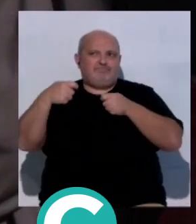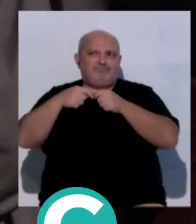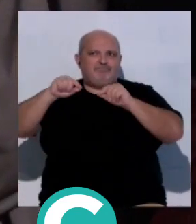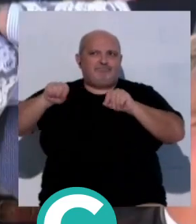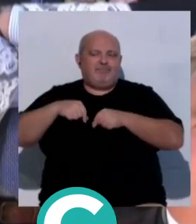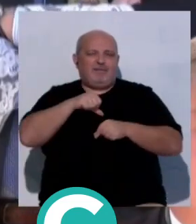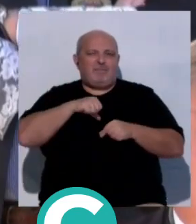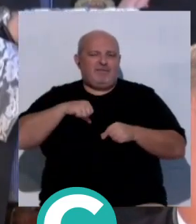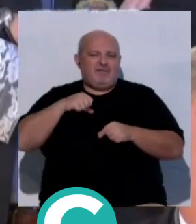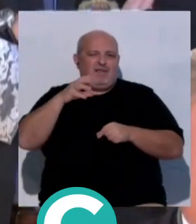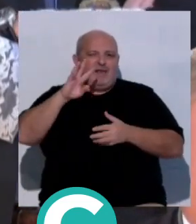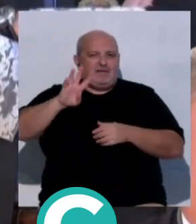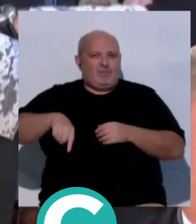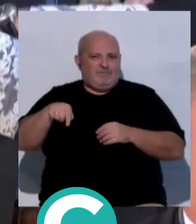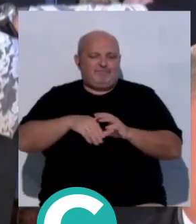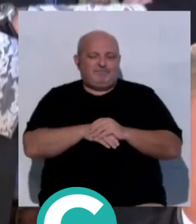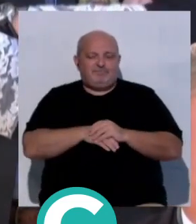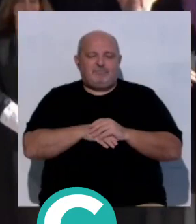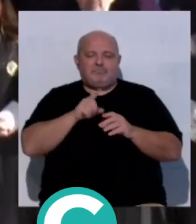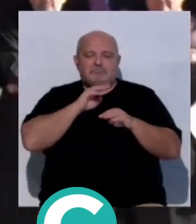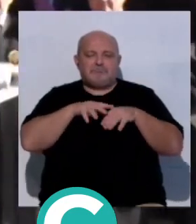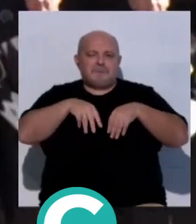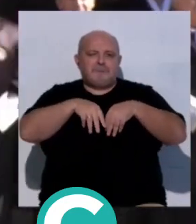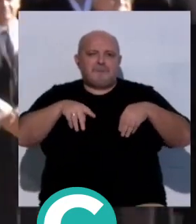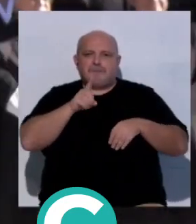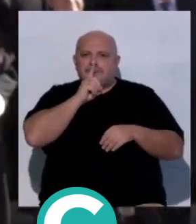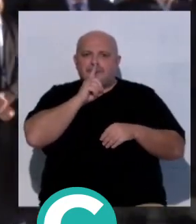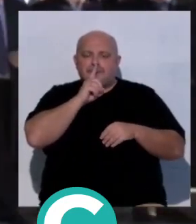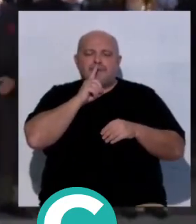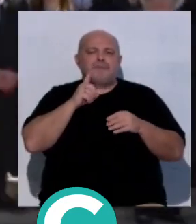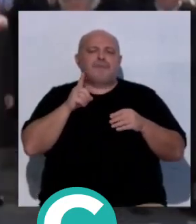independentistas catalanes en silencio y ante las puertas de la audiencia provincial más de